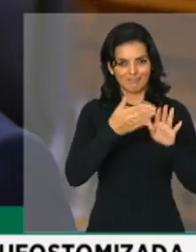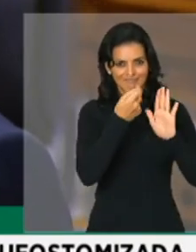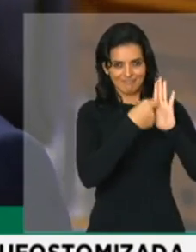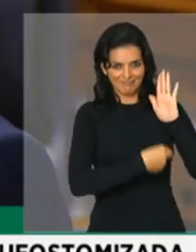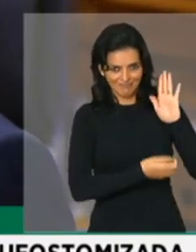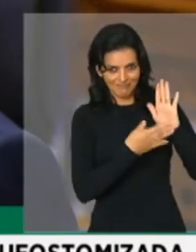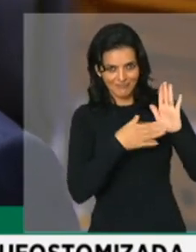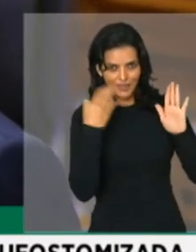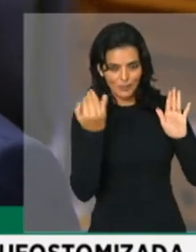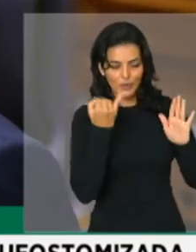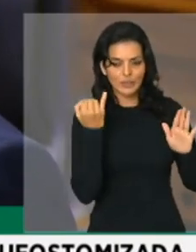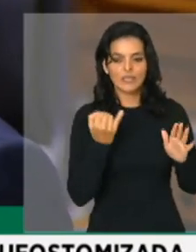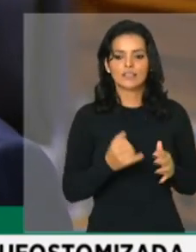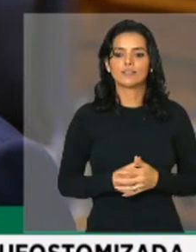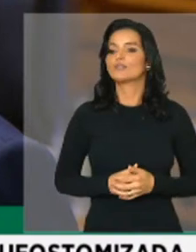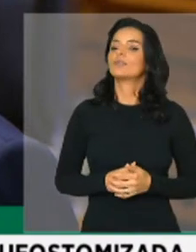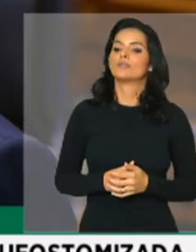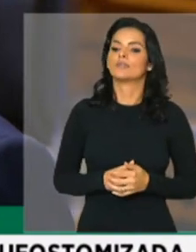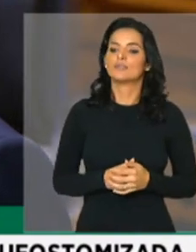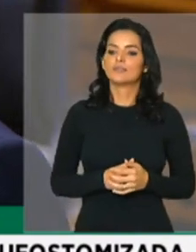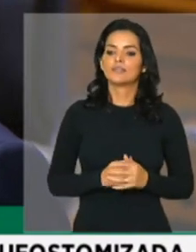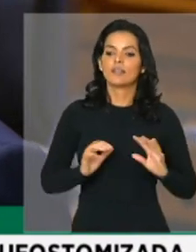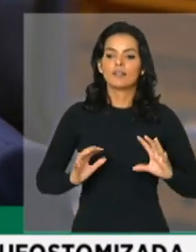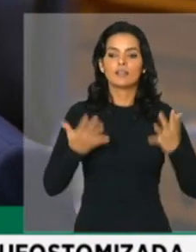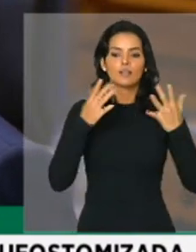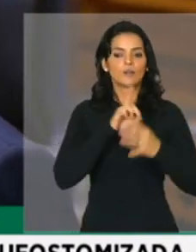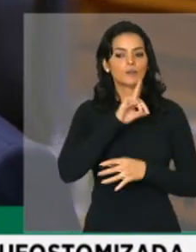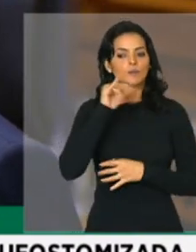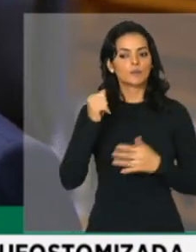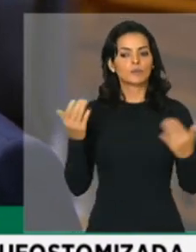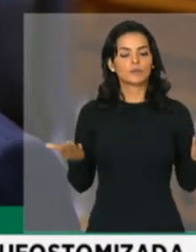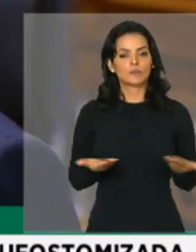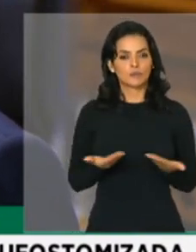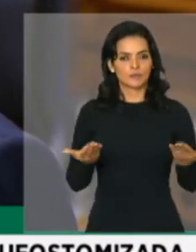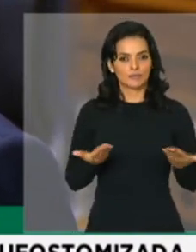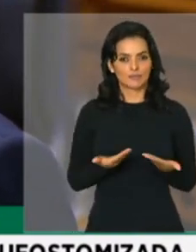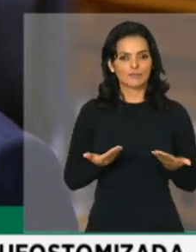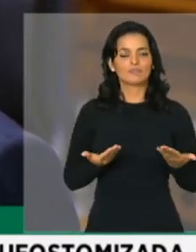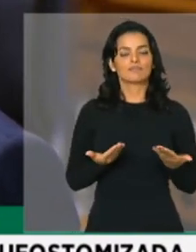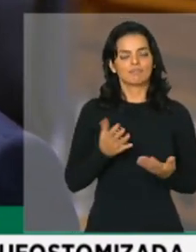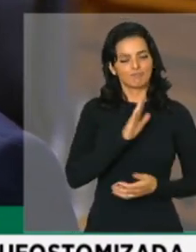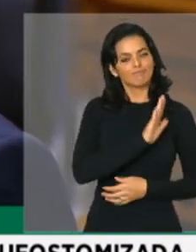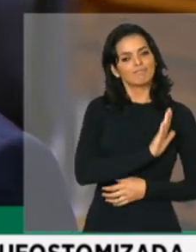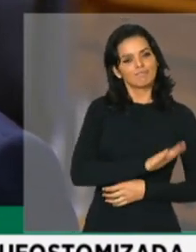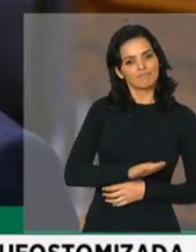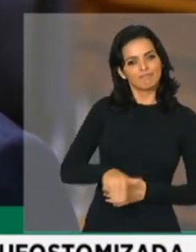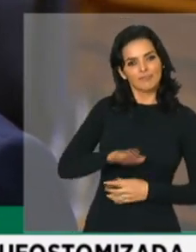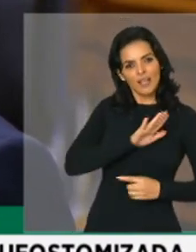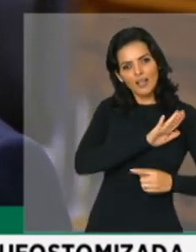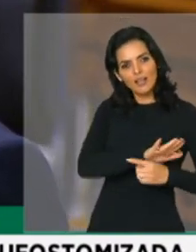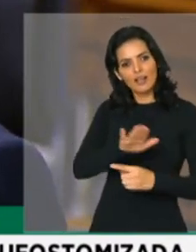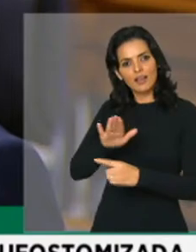ORIENTA O NOVO? COMO ORIENTA O CIDADANIA? [DEPUTADO]: NOVO É SIM, PRESIDENTE. [DEPUTADO]: CIDADANIA ORIENTA VOTO SIM MATÉRIA